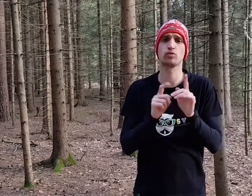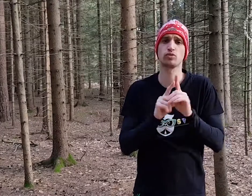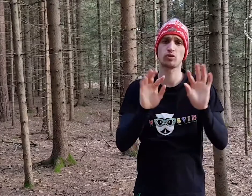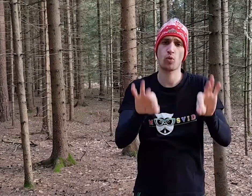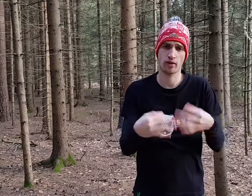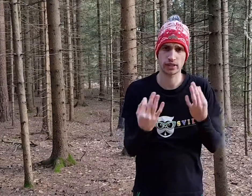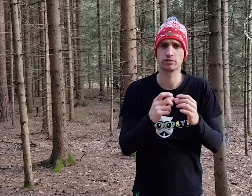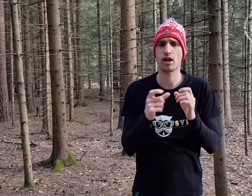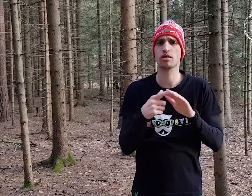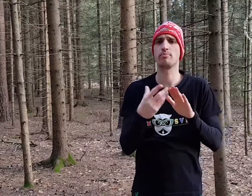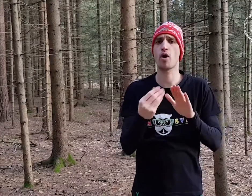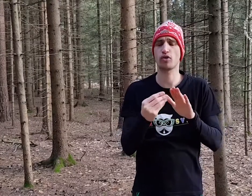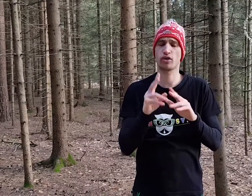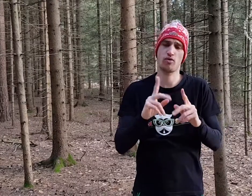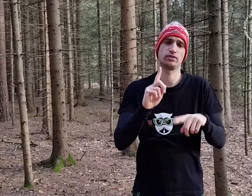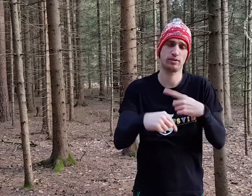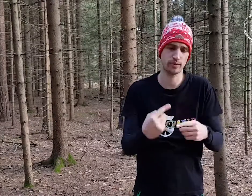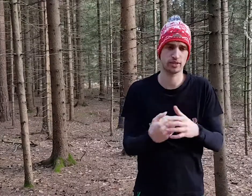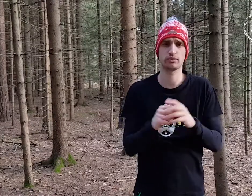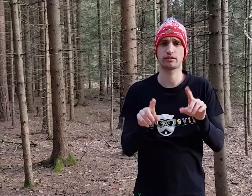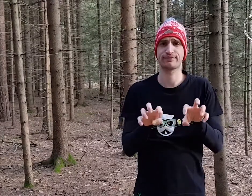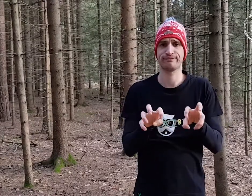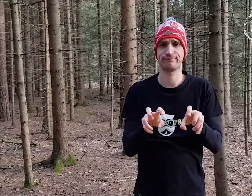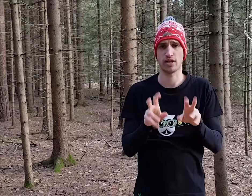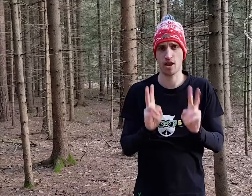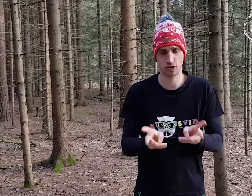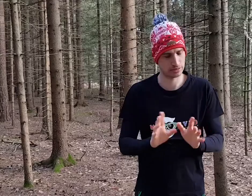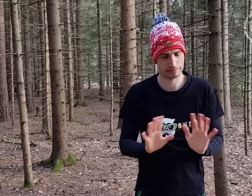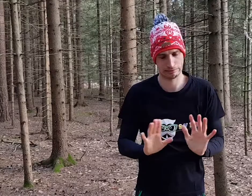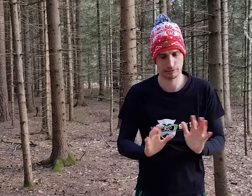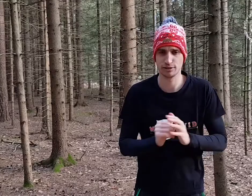tudi nogavice, če jih boste imeli premočene. Da ne bodo prsti zamrznili.